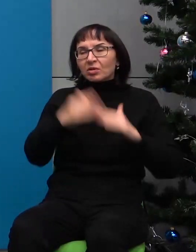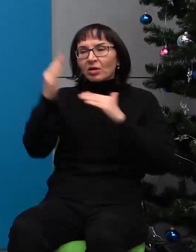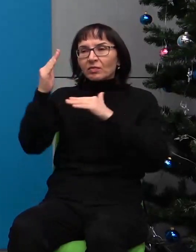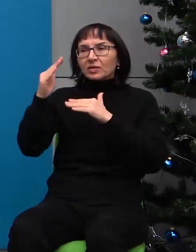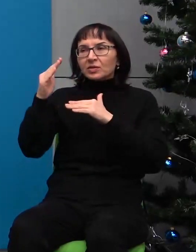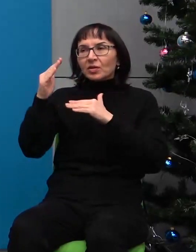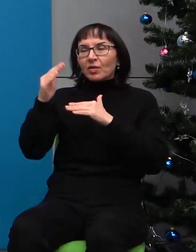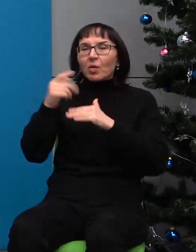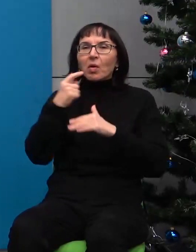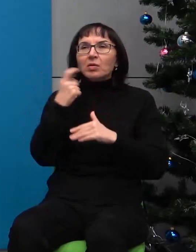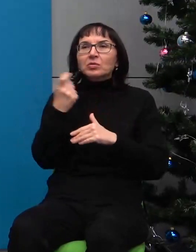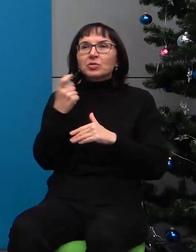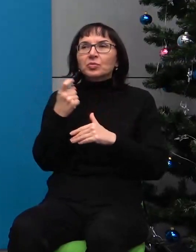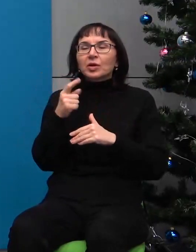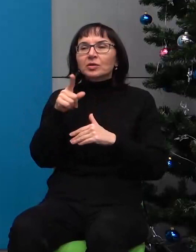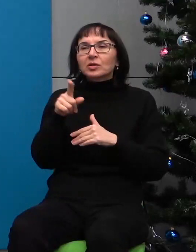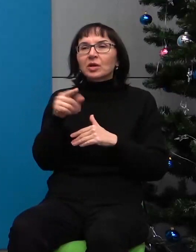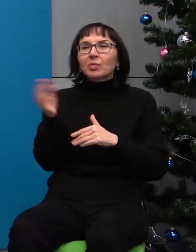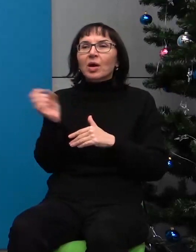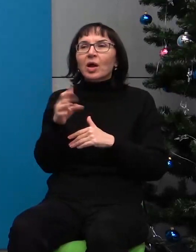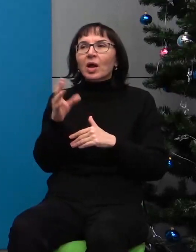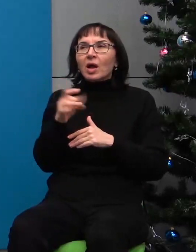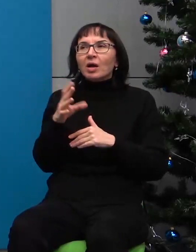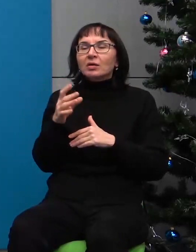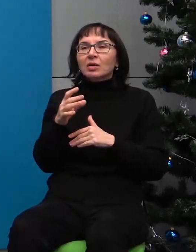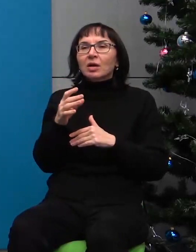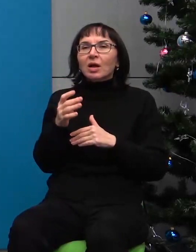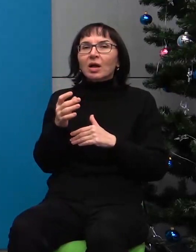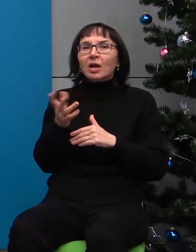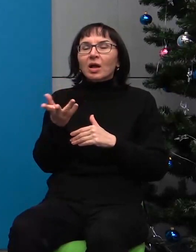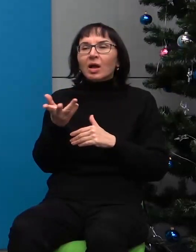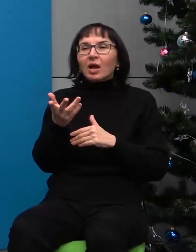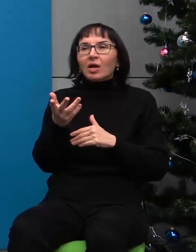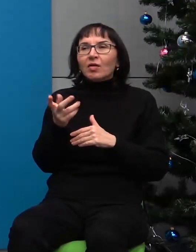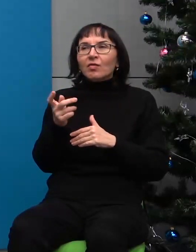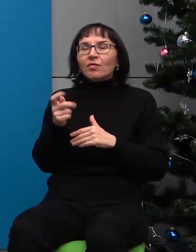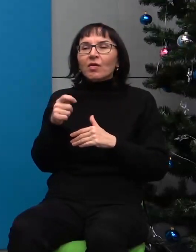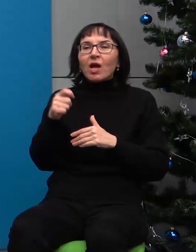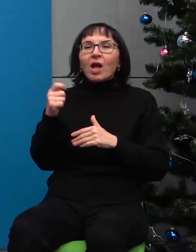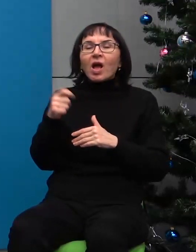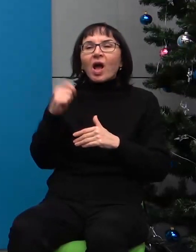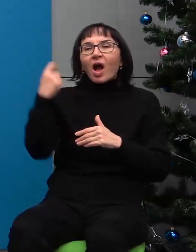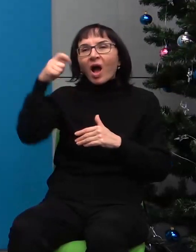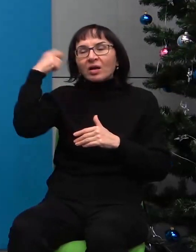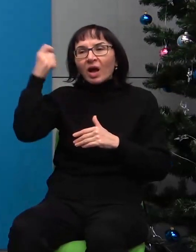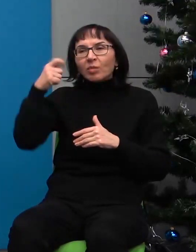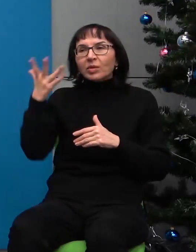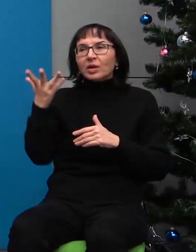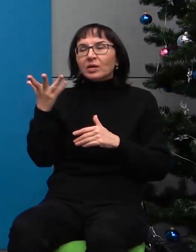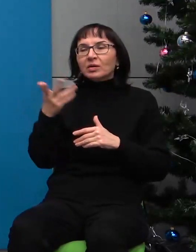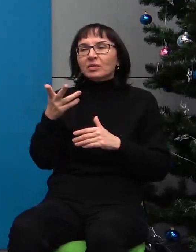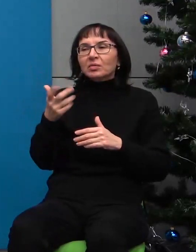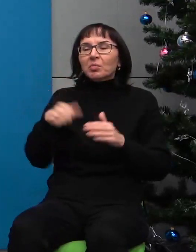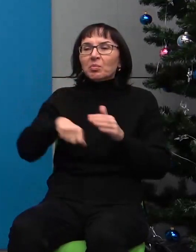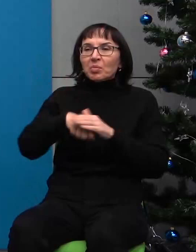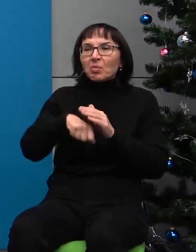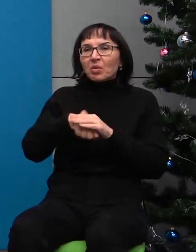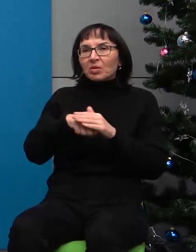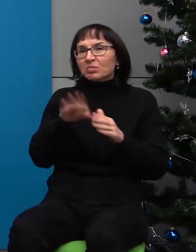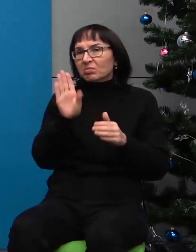i by się z niego śmiali, że tam kurczę gra, ludzie na pielbłądam siedzą na trybunach. Co to za piłka nożna? Piłka to jest piłka, pisanie to jest pisanie.